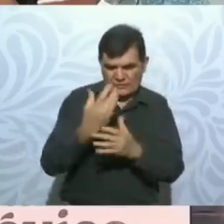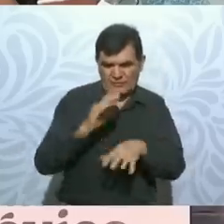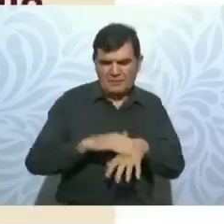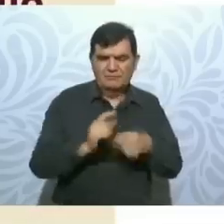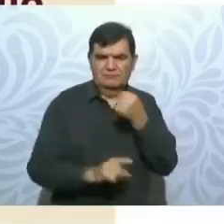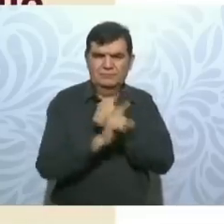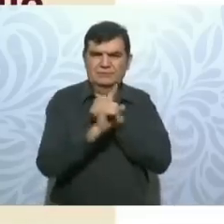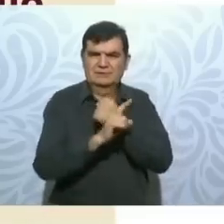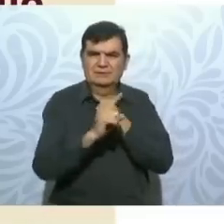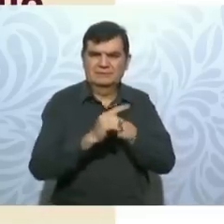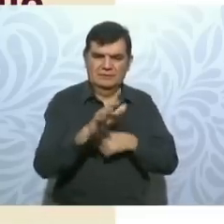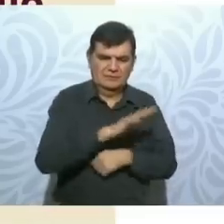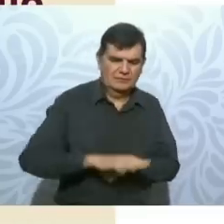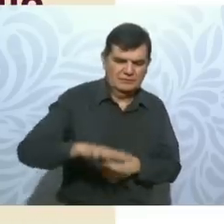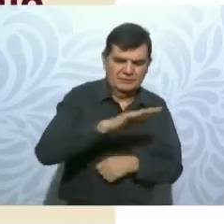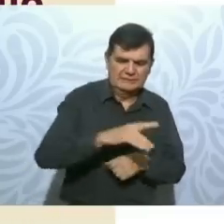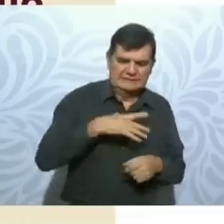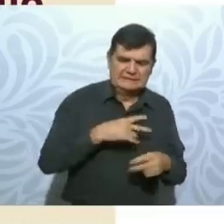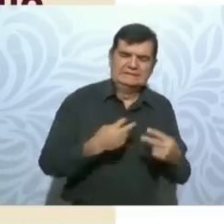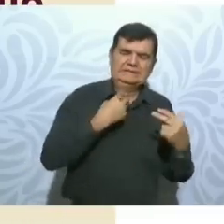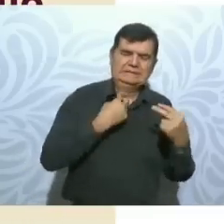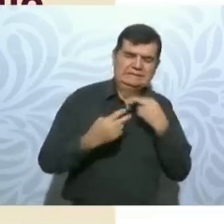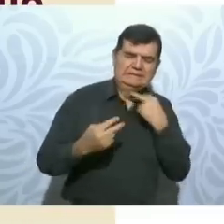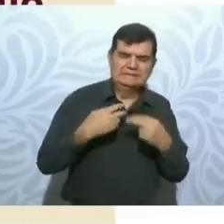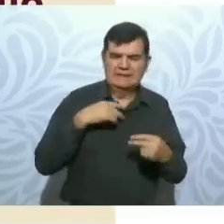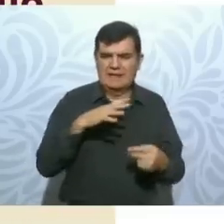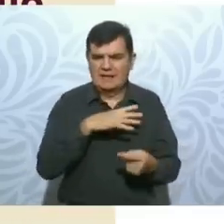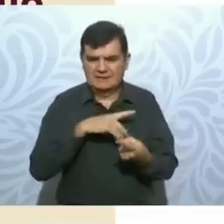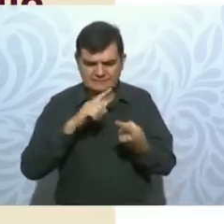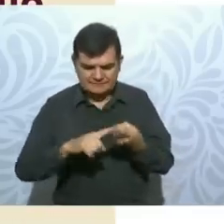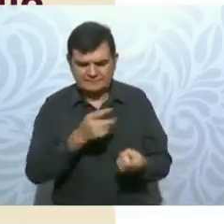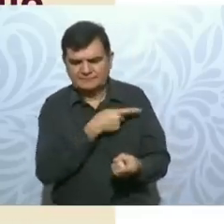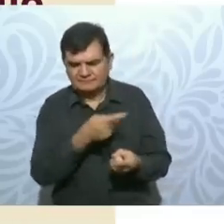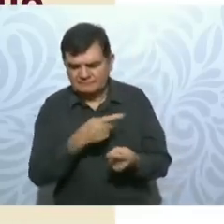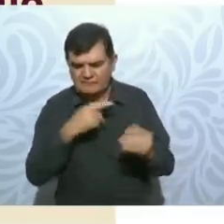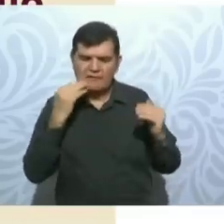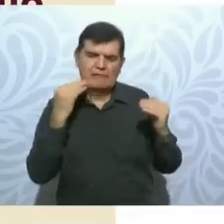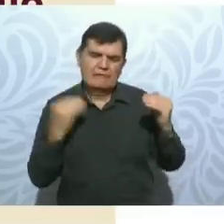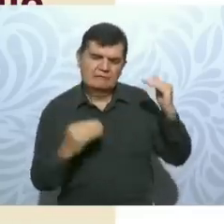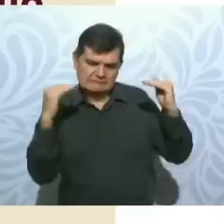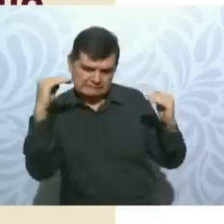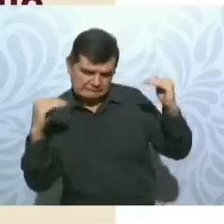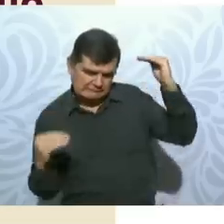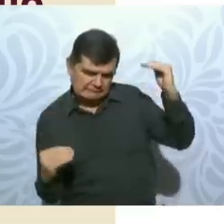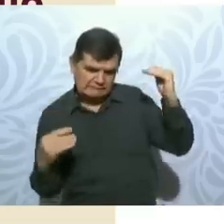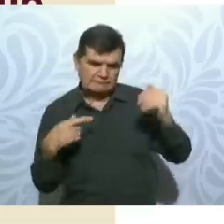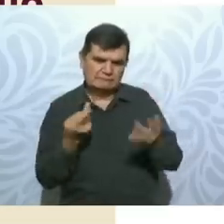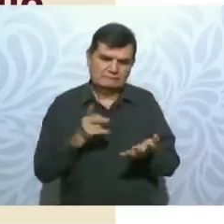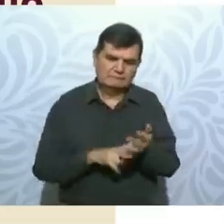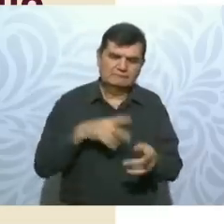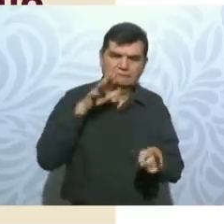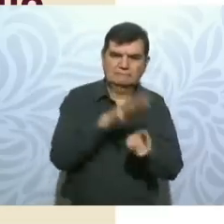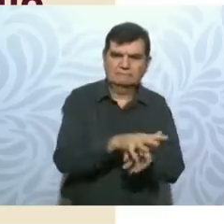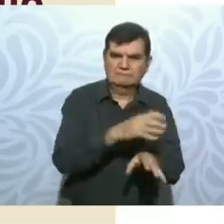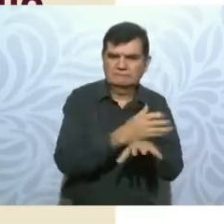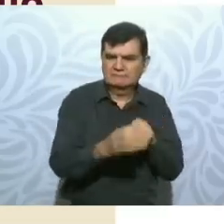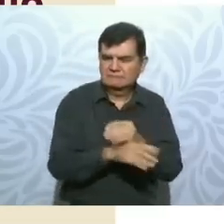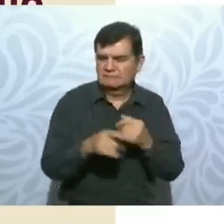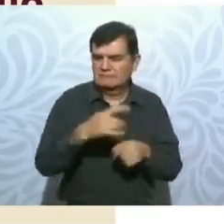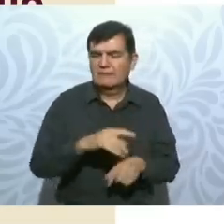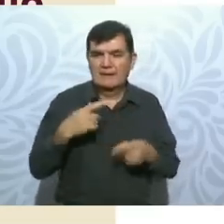de la población generaron pobreza desigualdad y violencia la gente perdió la esperanza de